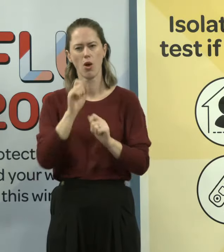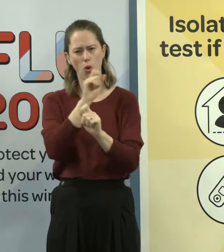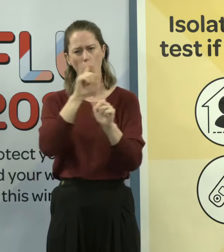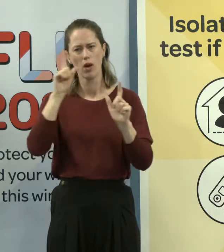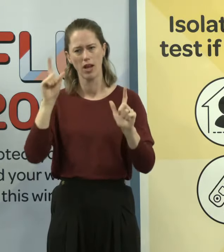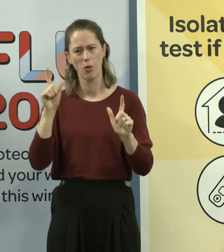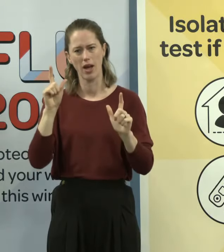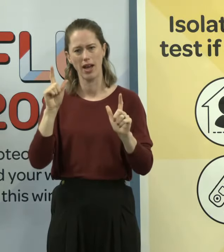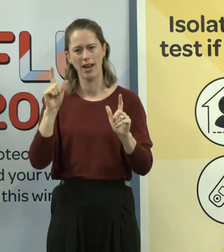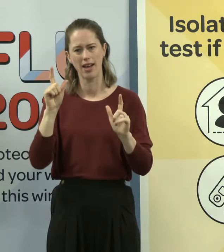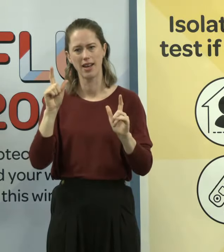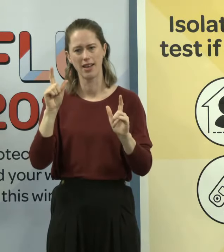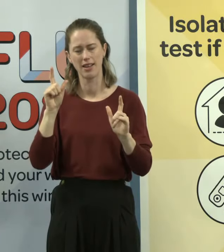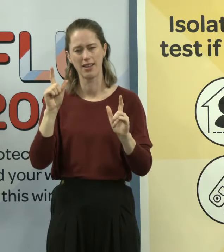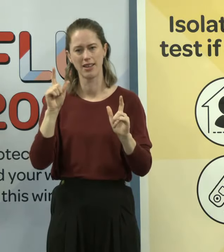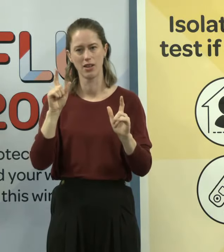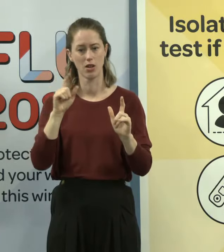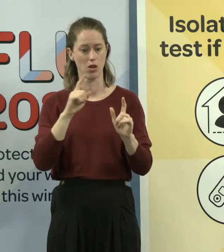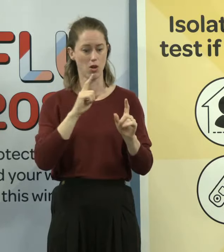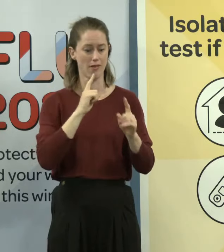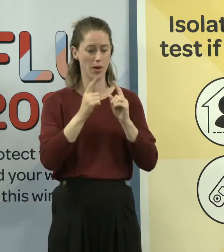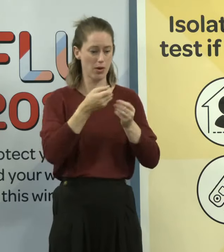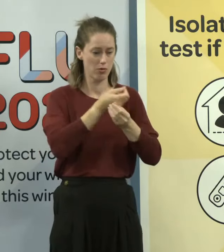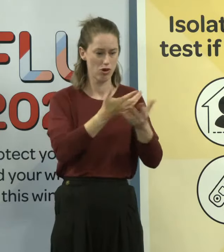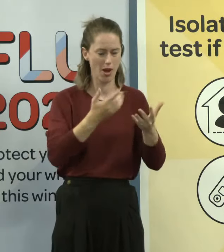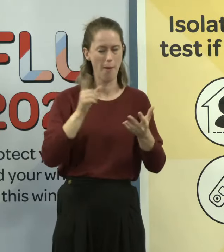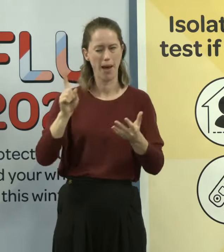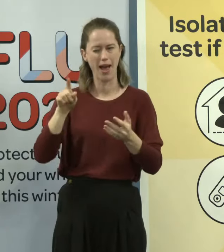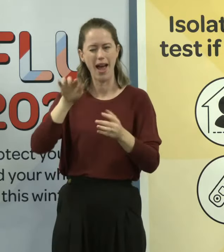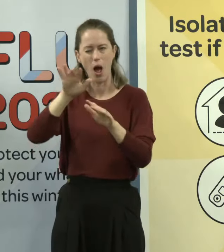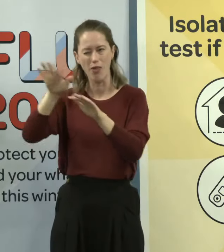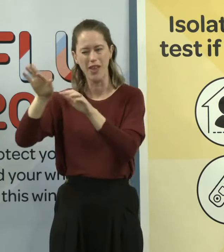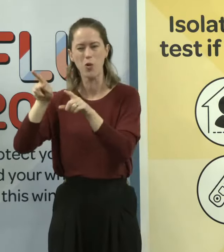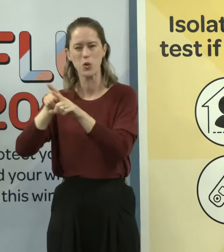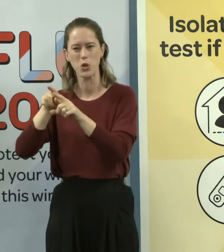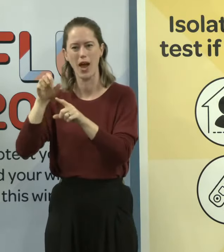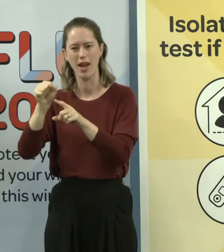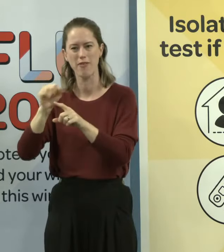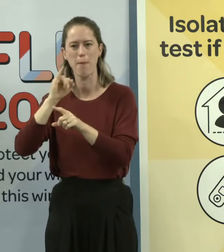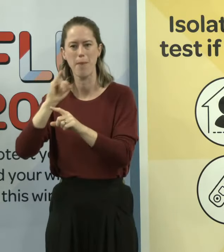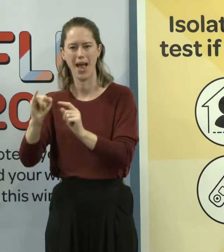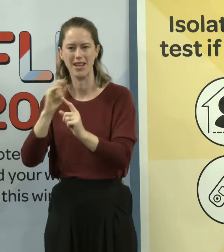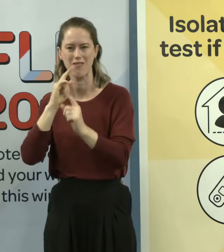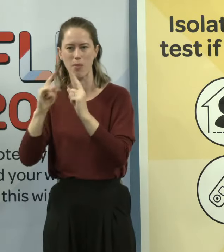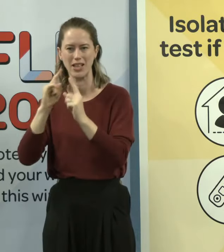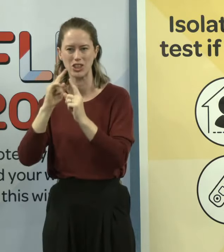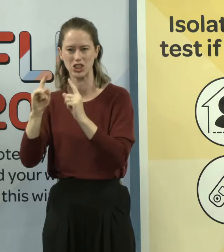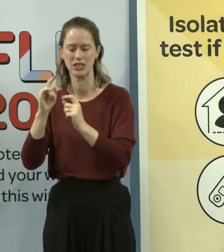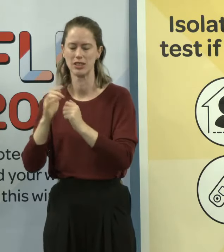tangata, kua mahi nga tangata. E